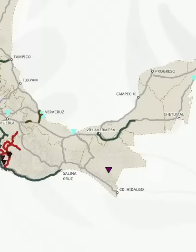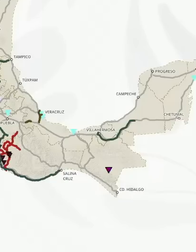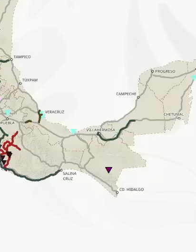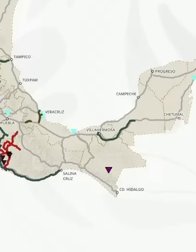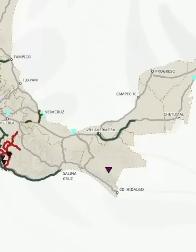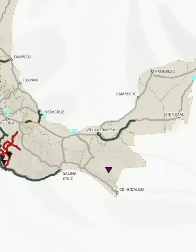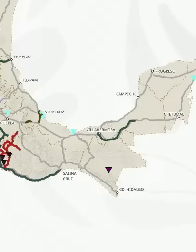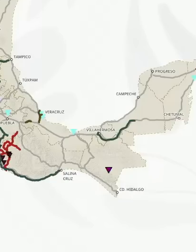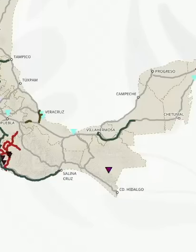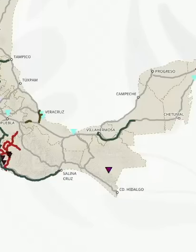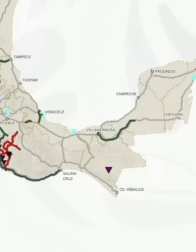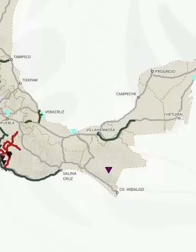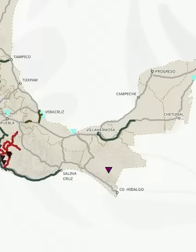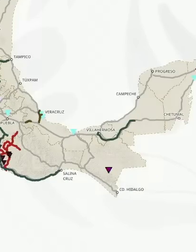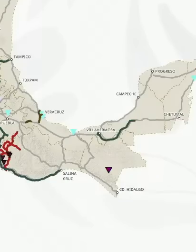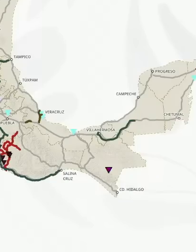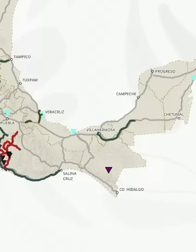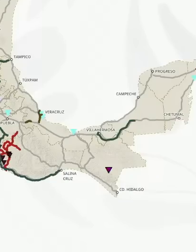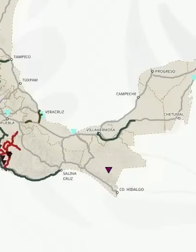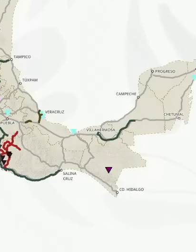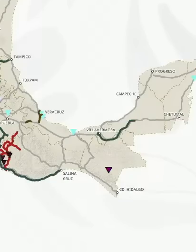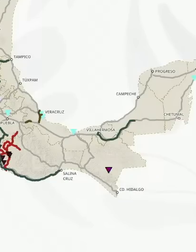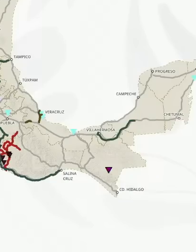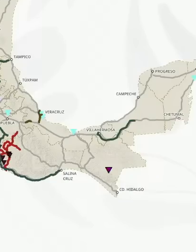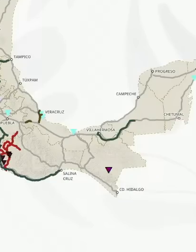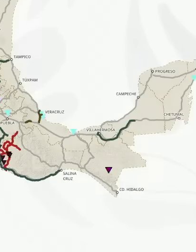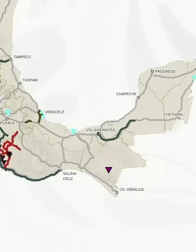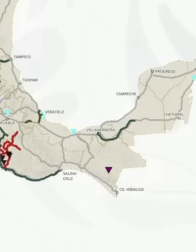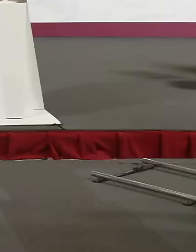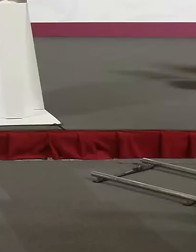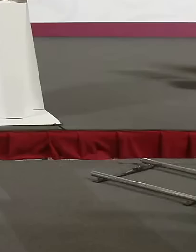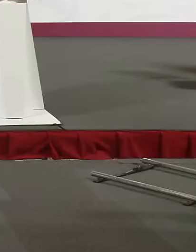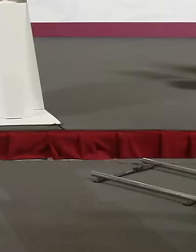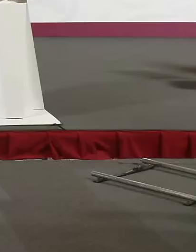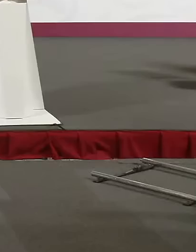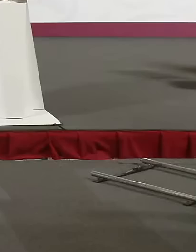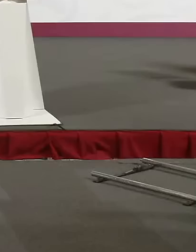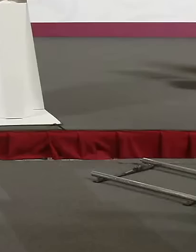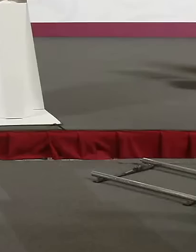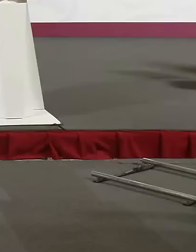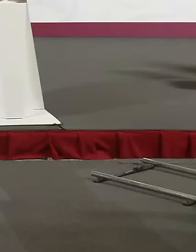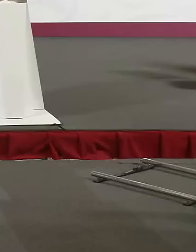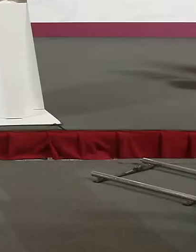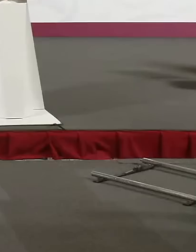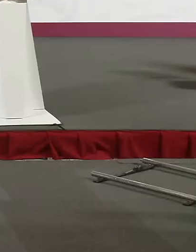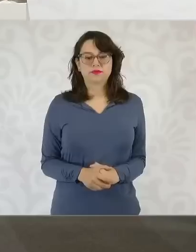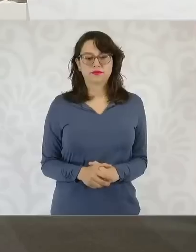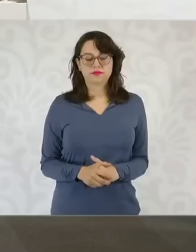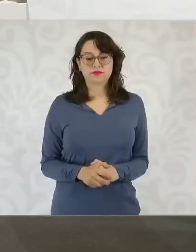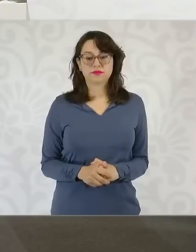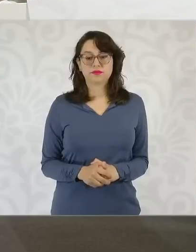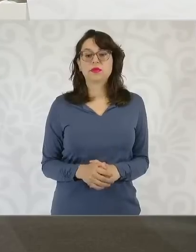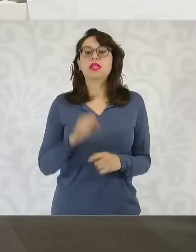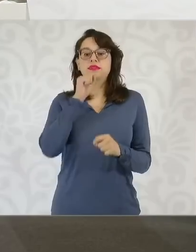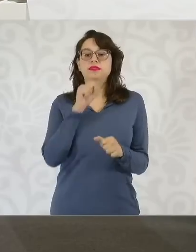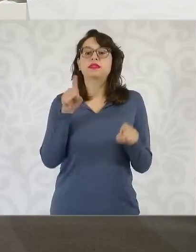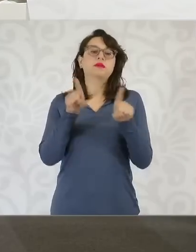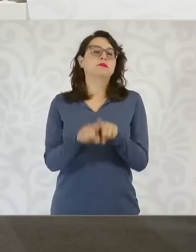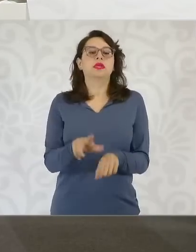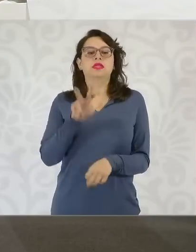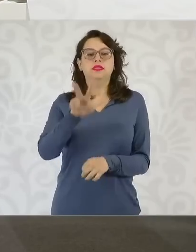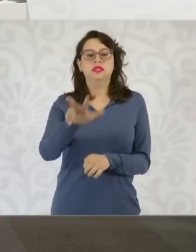Además del programa carretero en Guerrero y y en 18 puentes también ahora describiré cuáles son